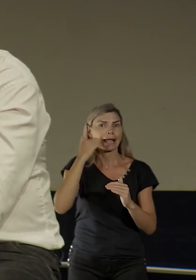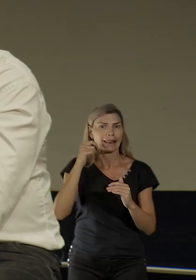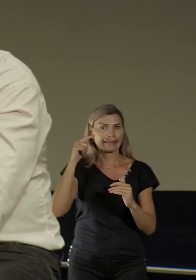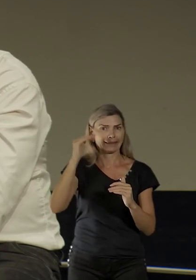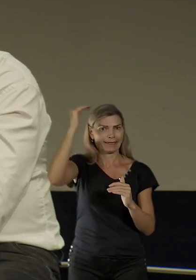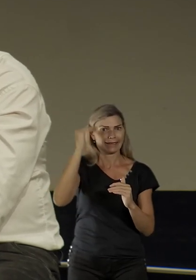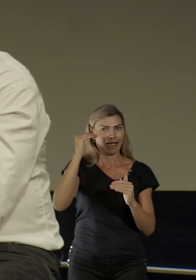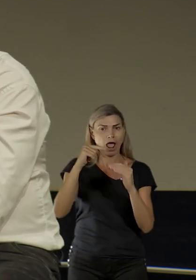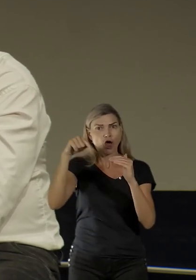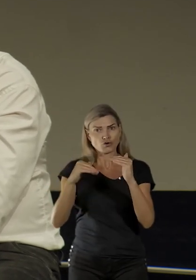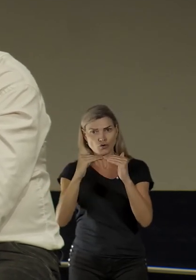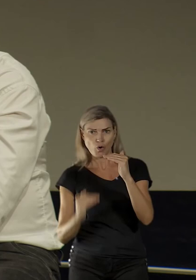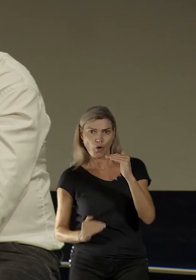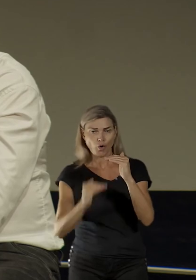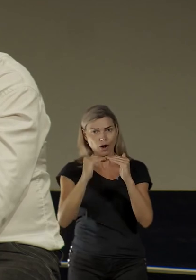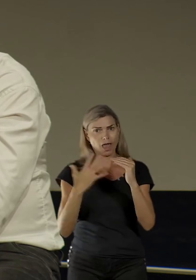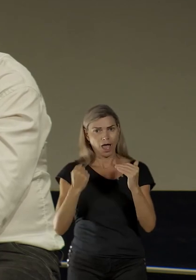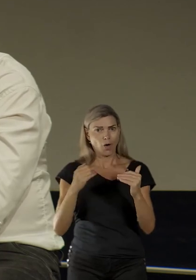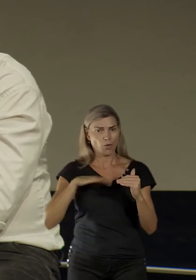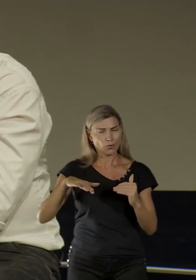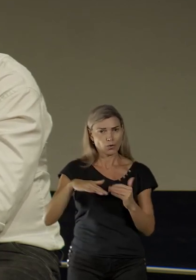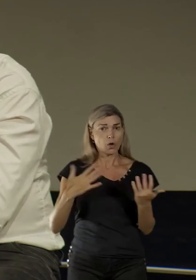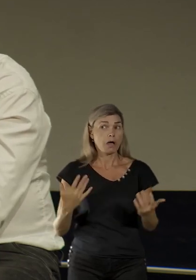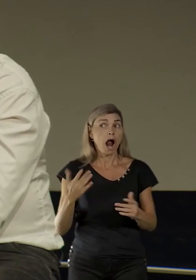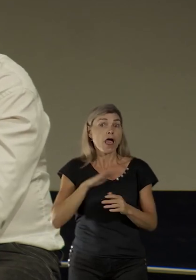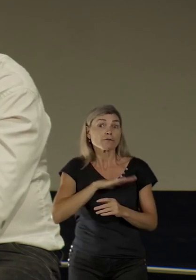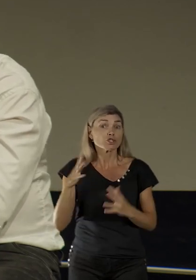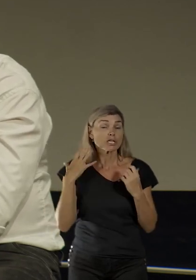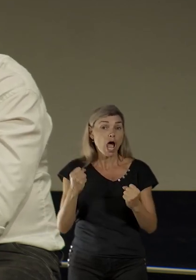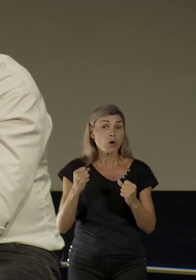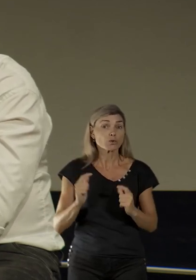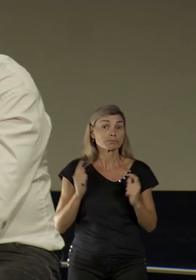parkovací možnosti. A ti lidé hodně jednoduše žijí urbánním životem nebo jezdí taxíkem.